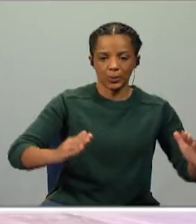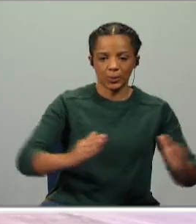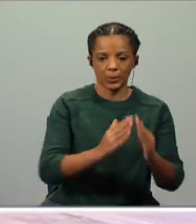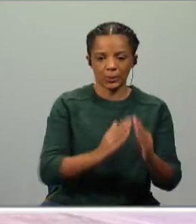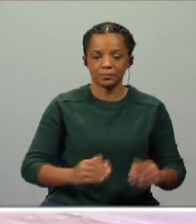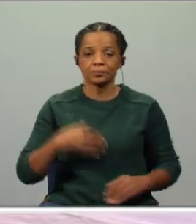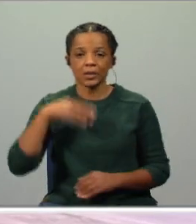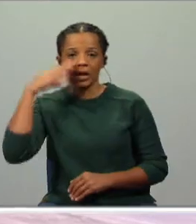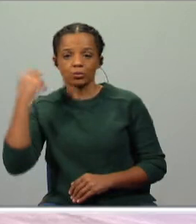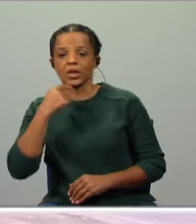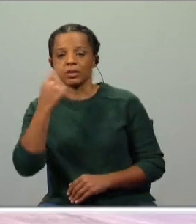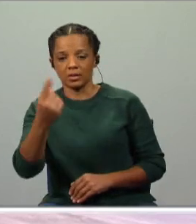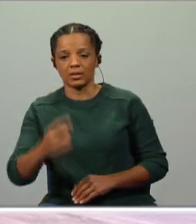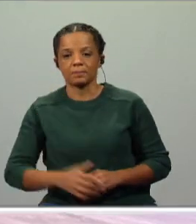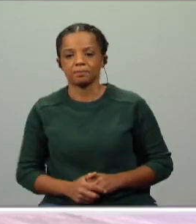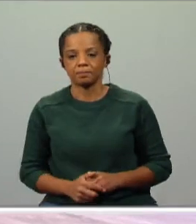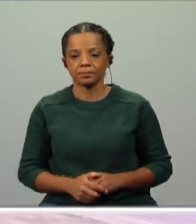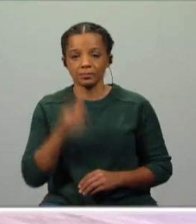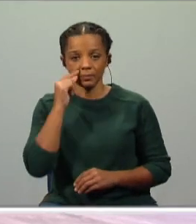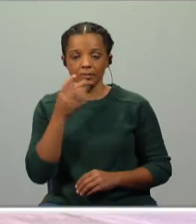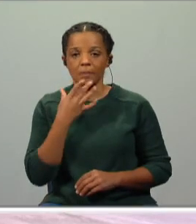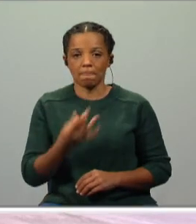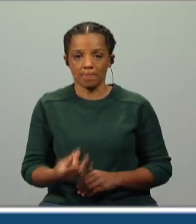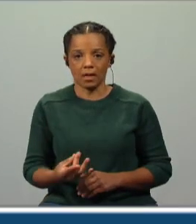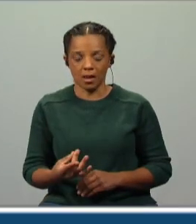Os crescidos dizem que o pai natal nunca teria